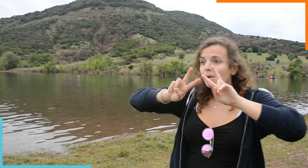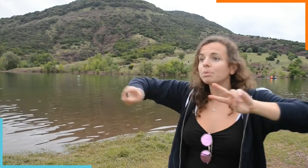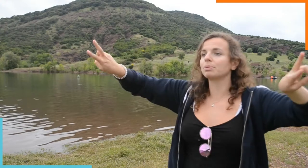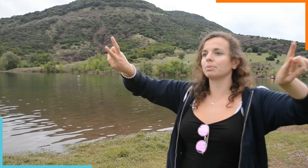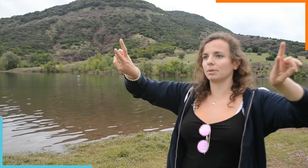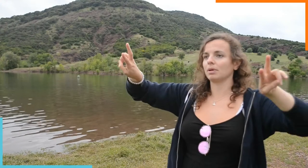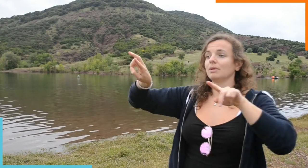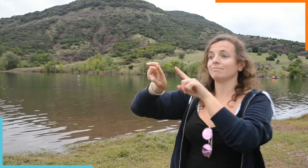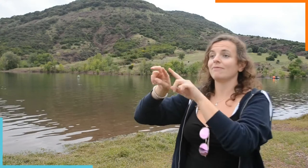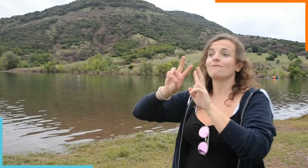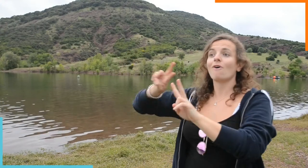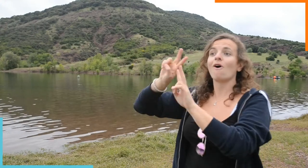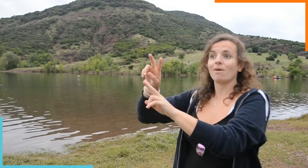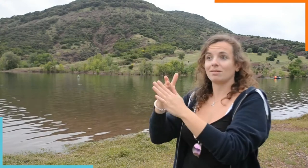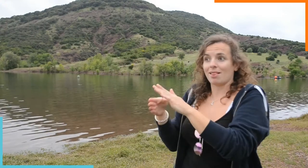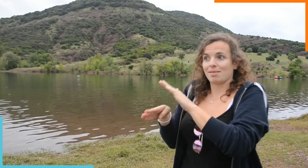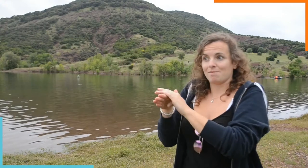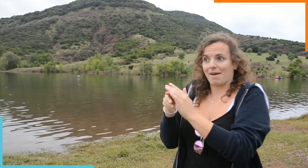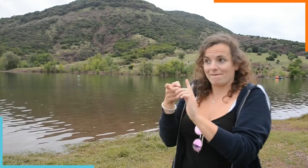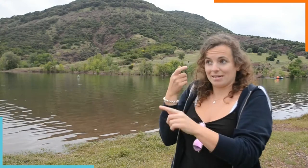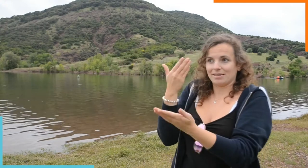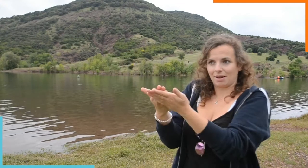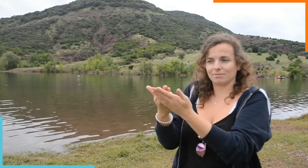Un anticyclone correspond au point de départ des vents.